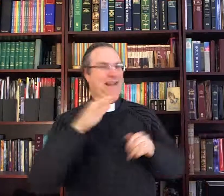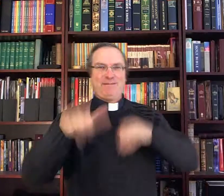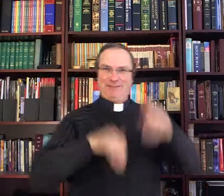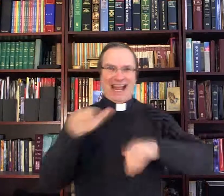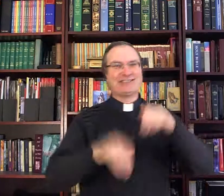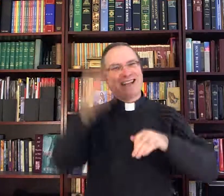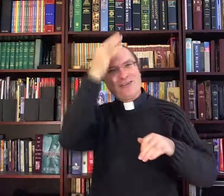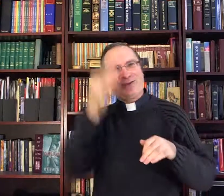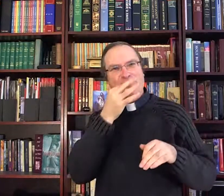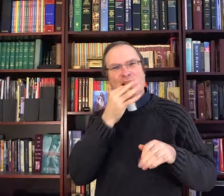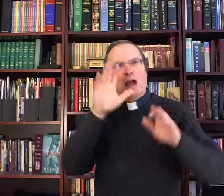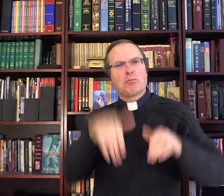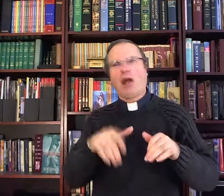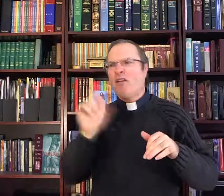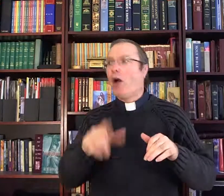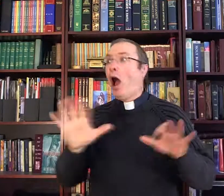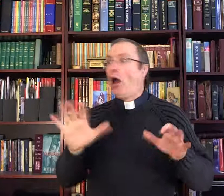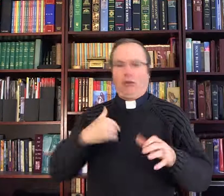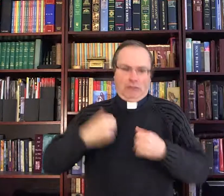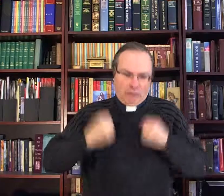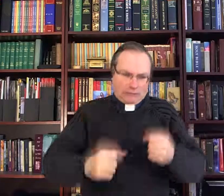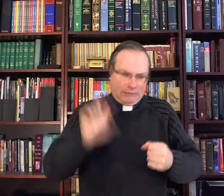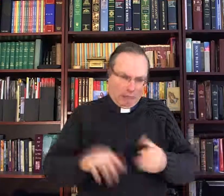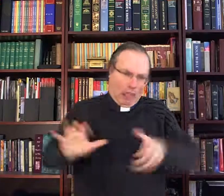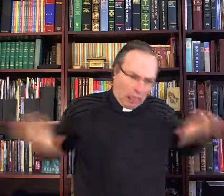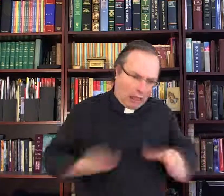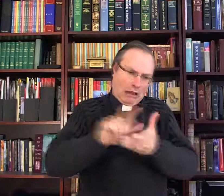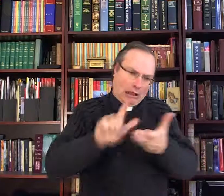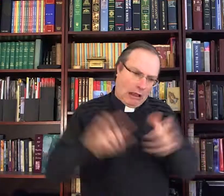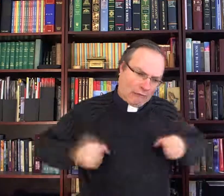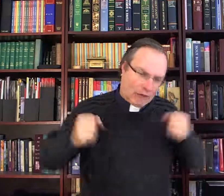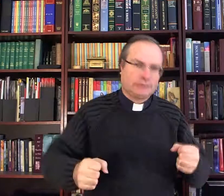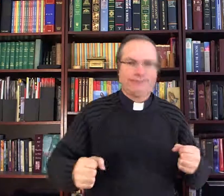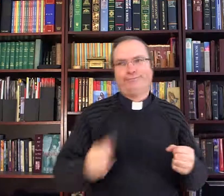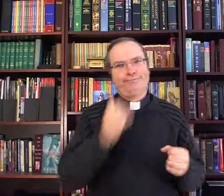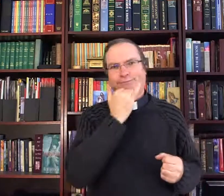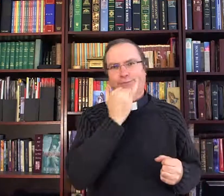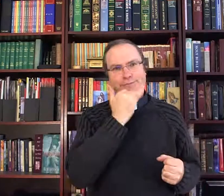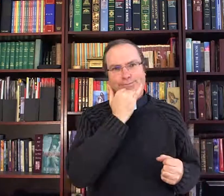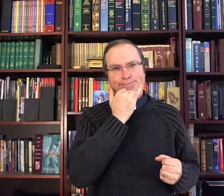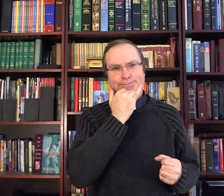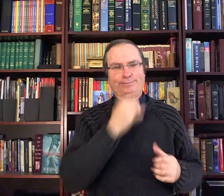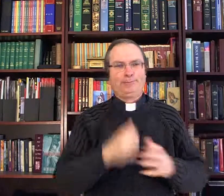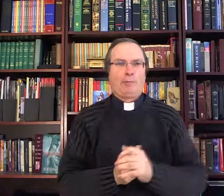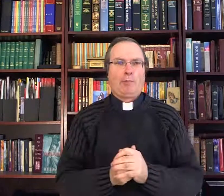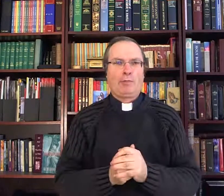et marcher par la foi, qu'on doit s'efforcer après de suivre la loi. Erreur!